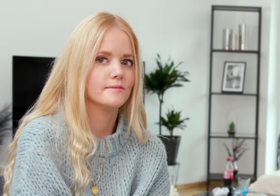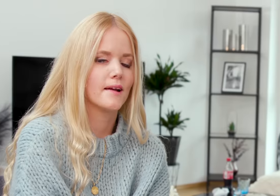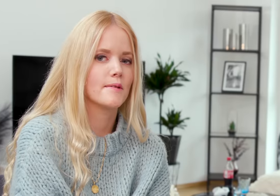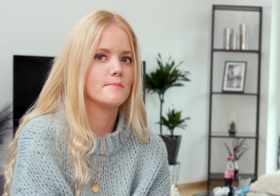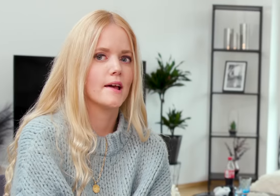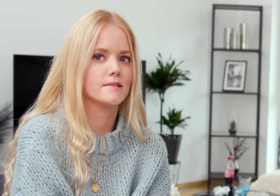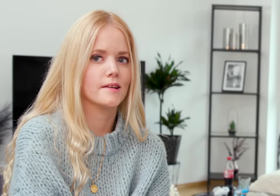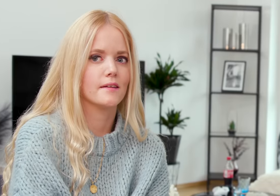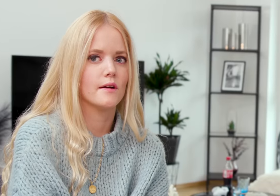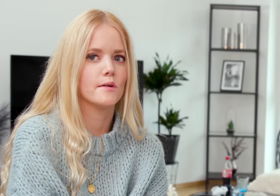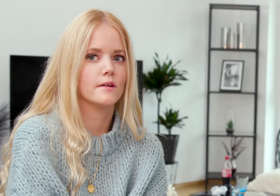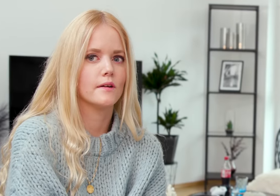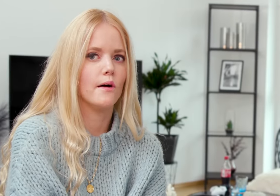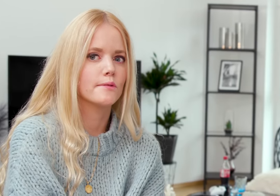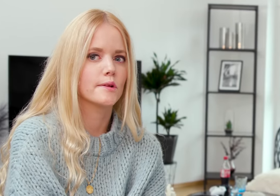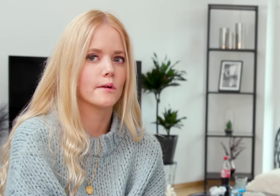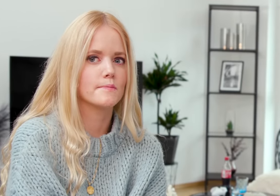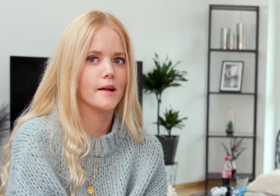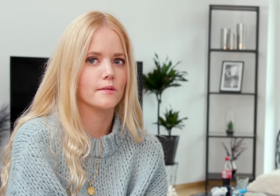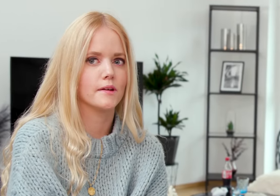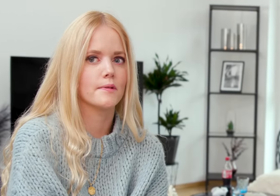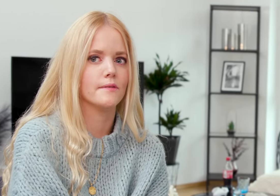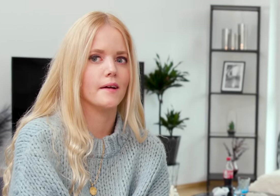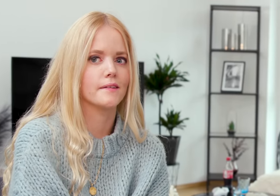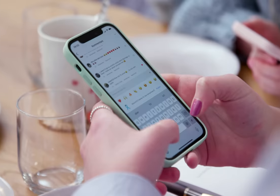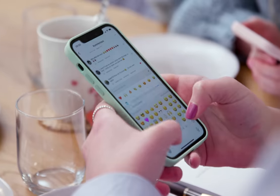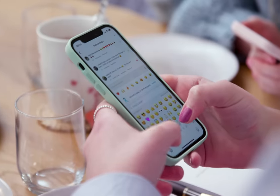Wir bekommen tatsächlich oft Rückmeldungen, Privatnachrichten